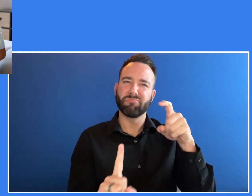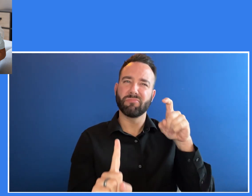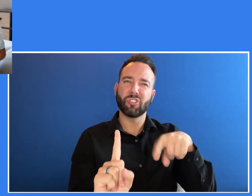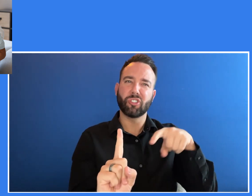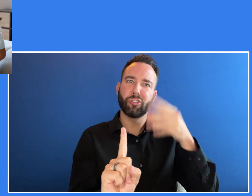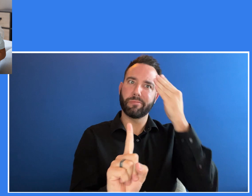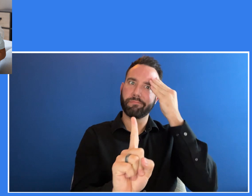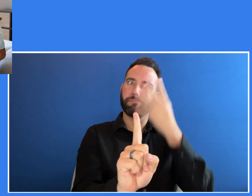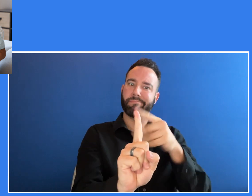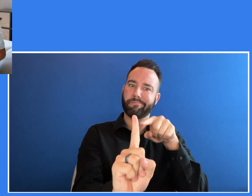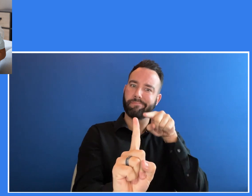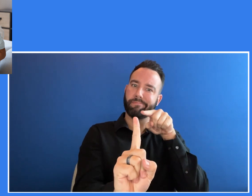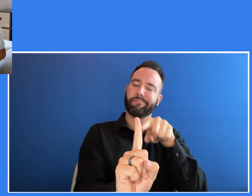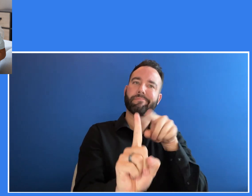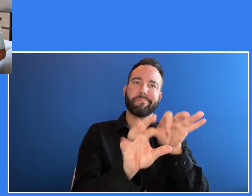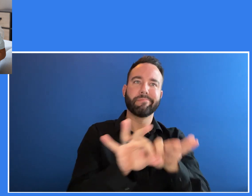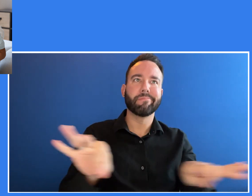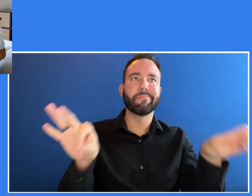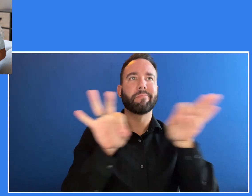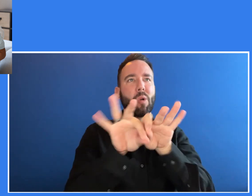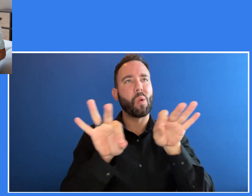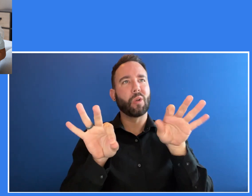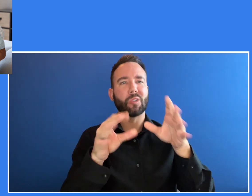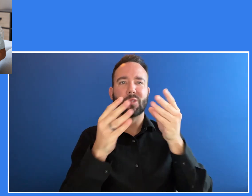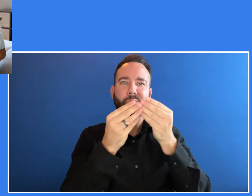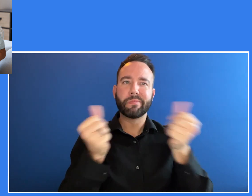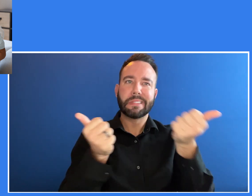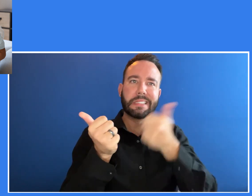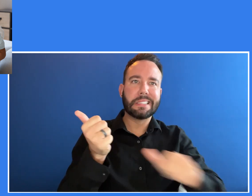para documentar y responder al comportamiento racista,